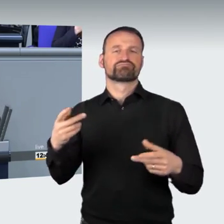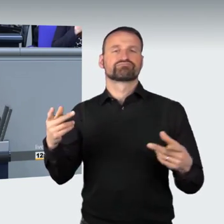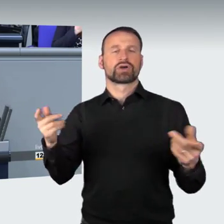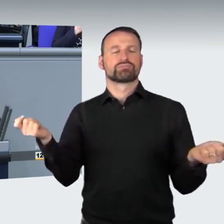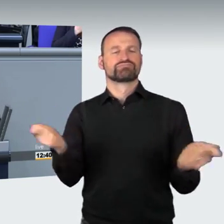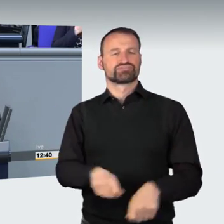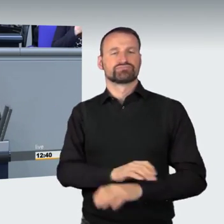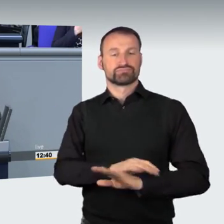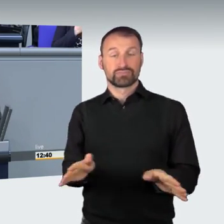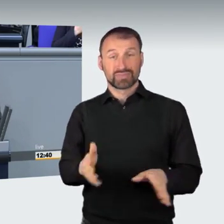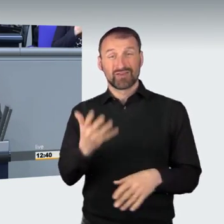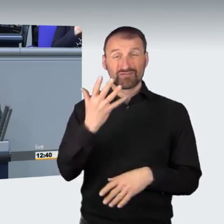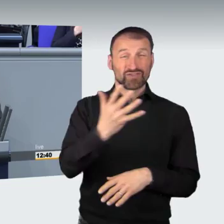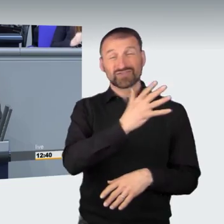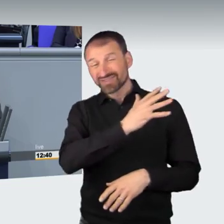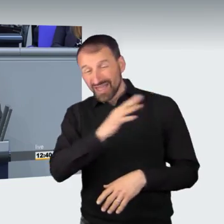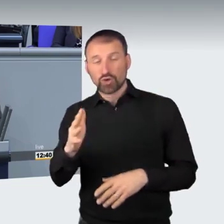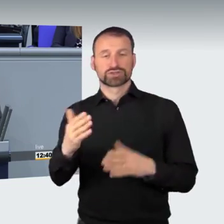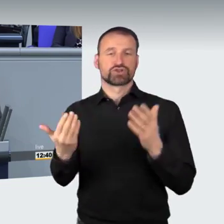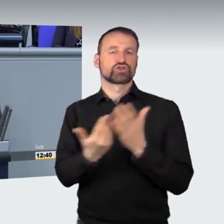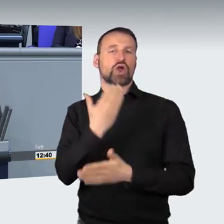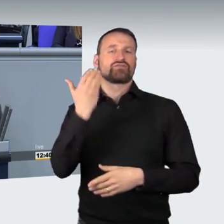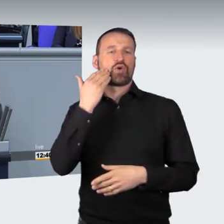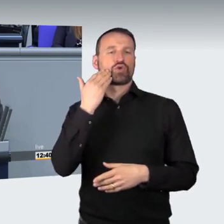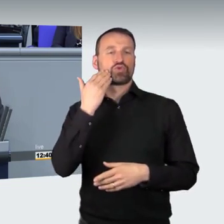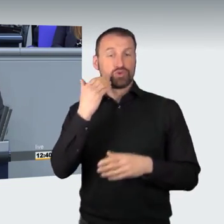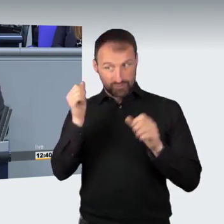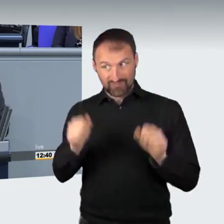Das Projekt wurde über Nacht einkassiert, sodass 12 500 Menschen